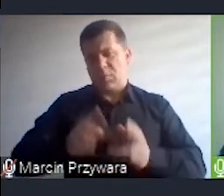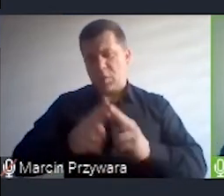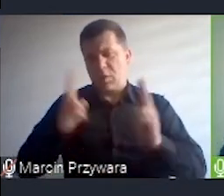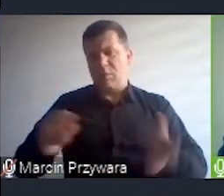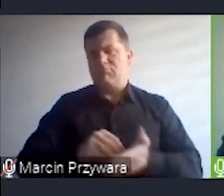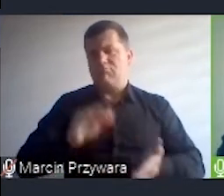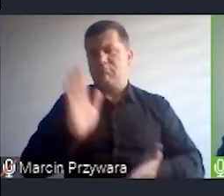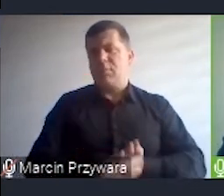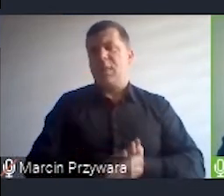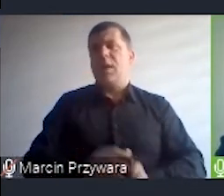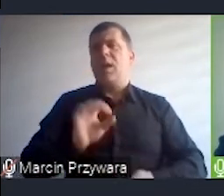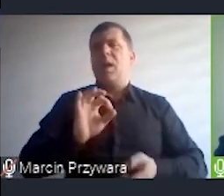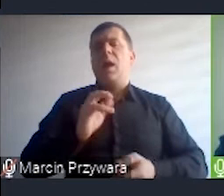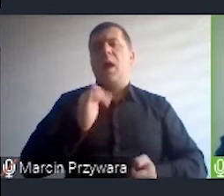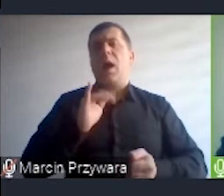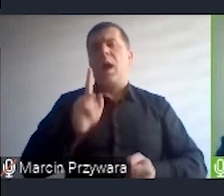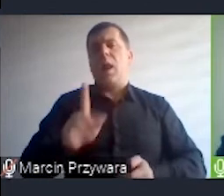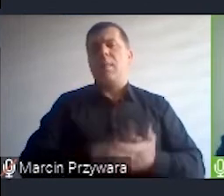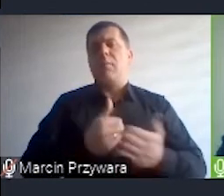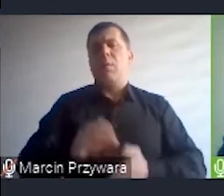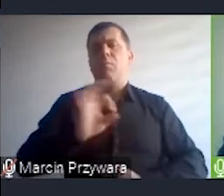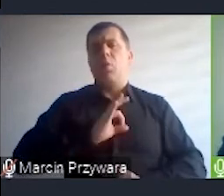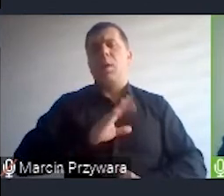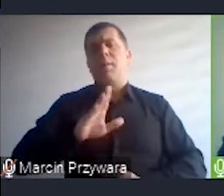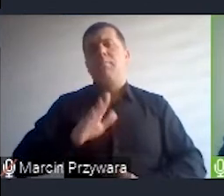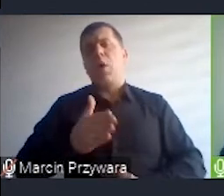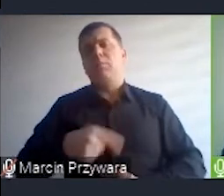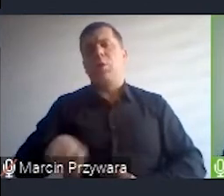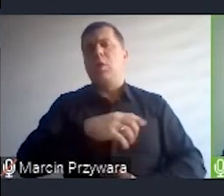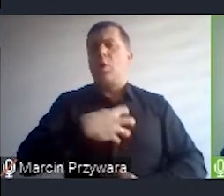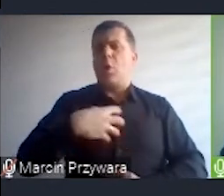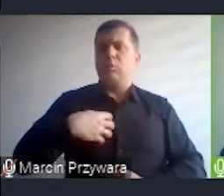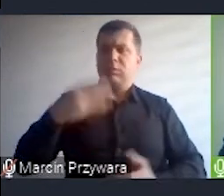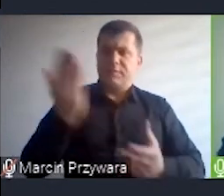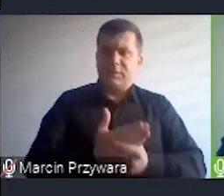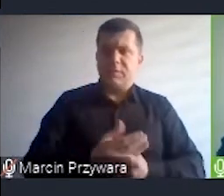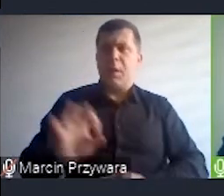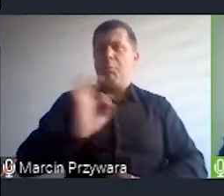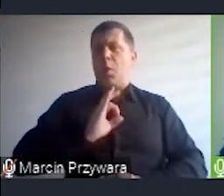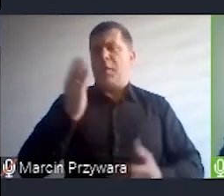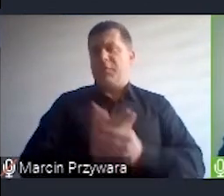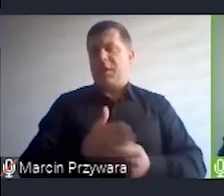Natomiast gdybyśmy mówili na przykład o którymś z moich podmiotów gospodarczych – o mojej firmie,